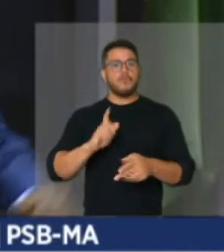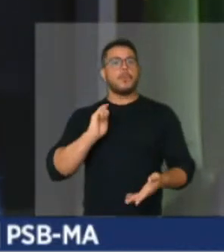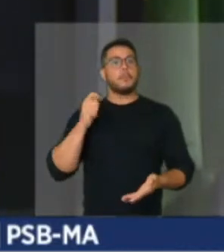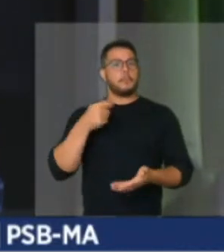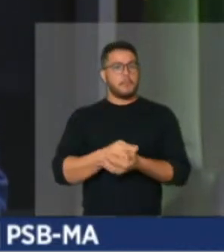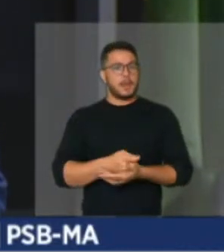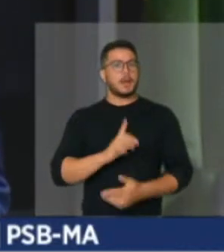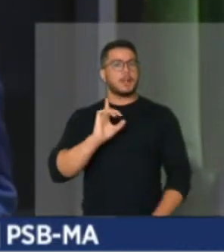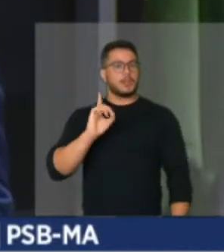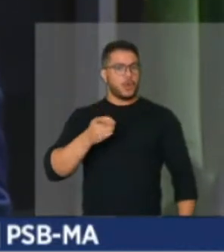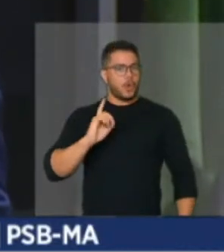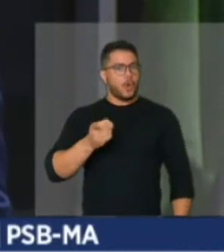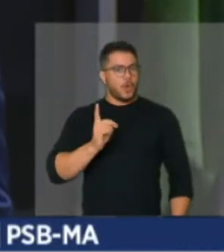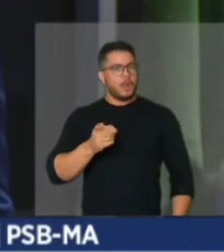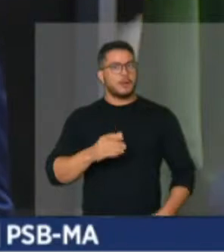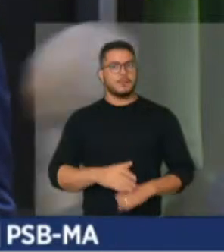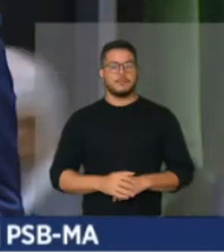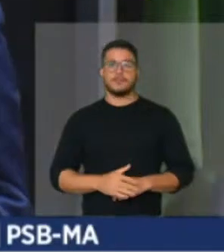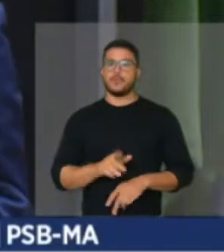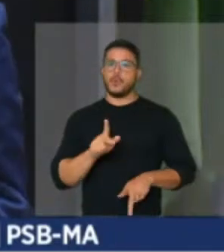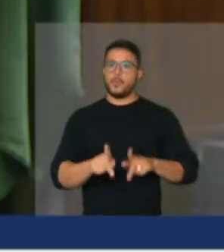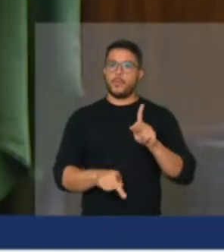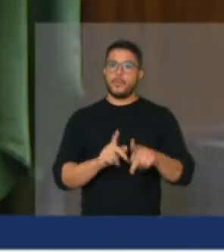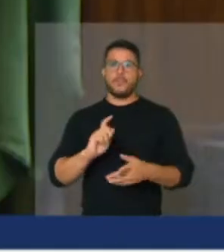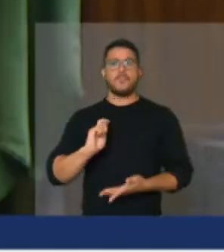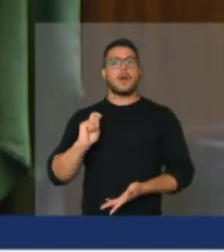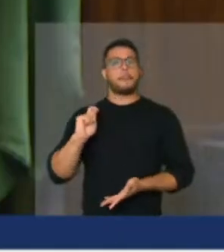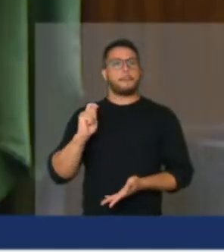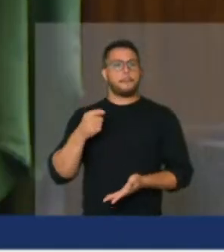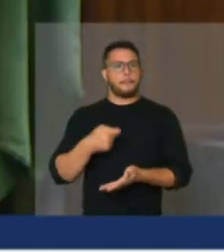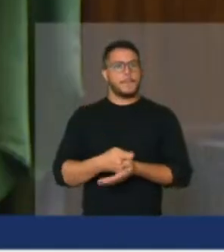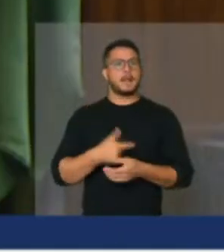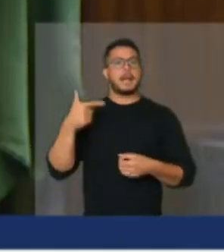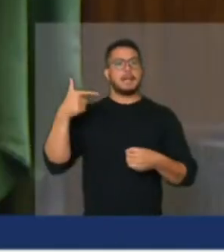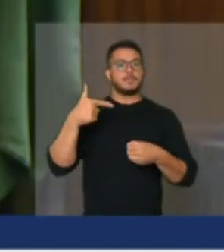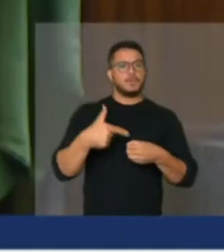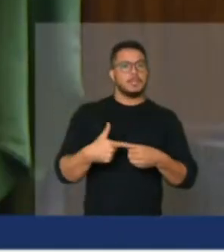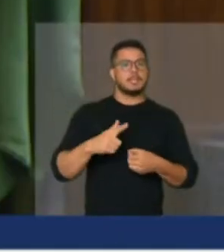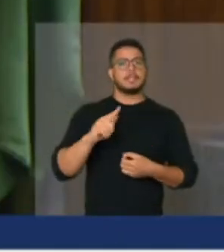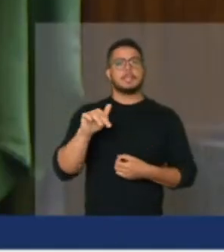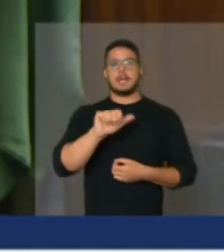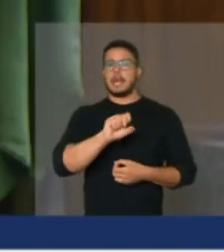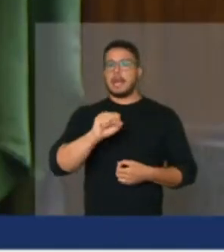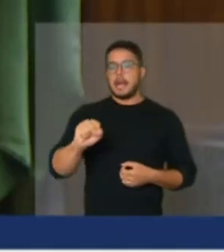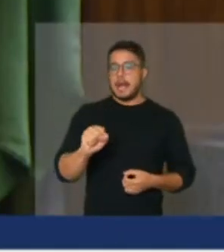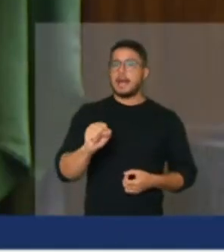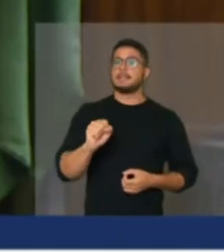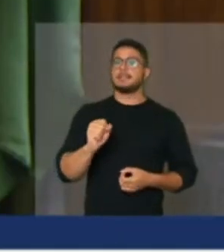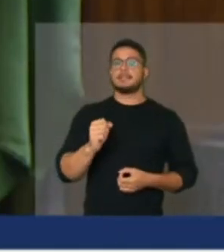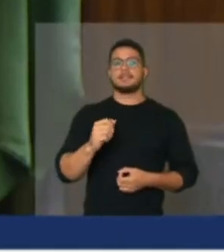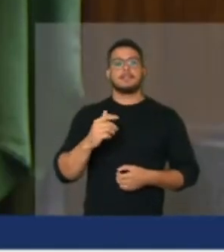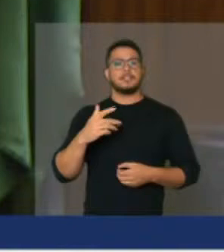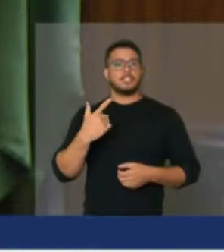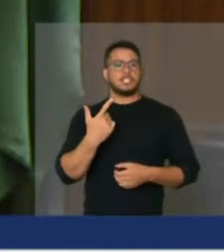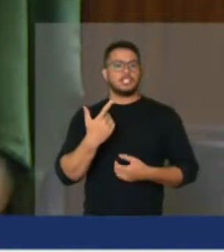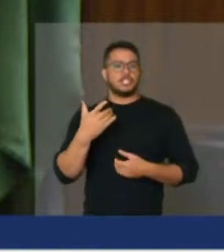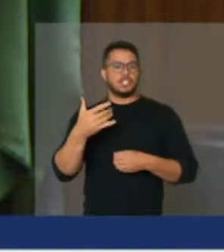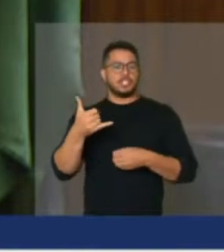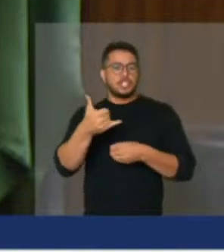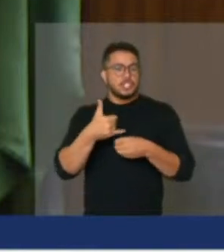ESTÁ PAGANDO A GASOLINA EM DÓ LAR, O POVO ESTÁ PAGANDO O DIESEL EM DÓ LAR, E ISSO ESTÁ CONTAMINANDO TODA A